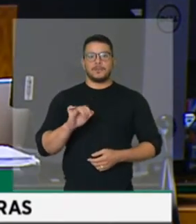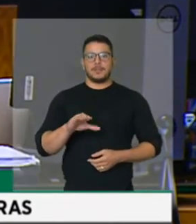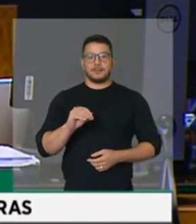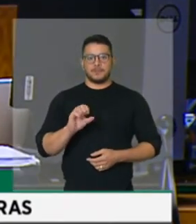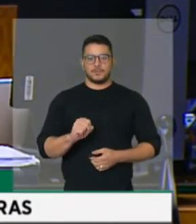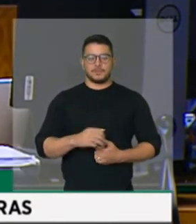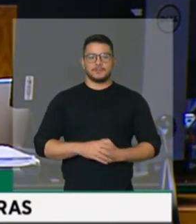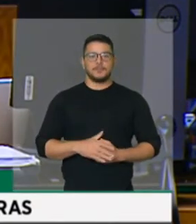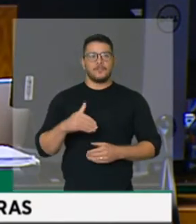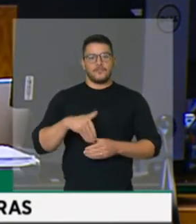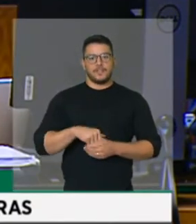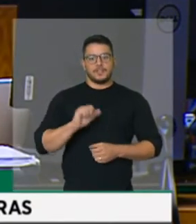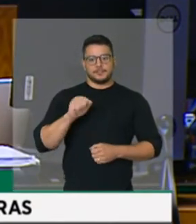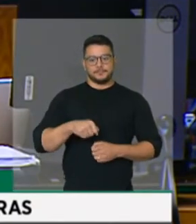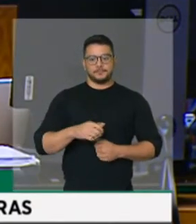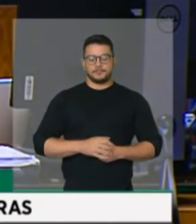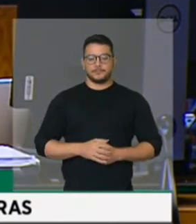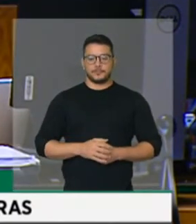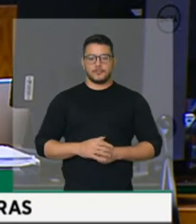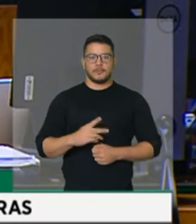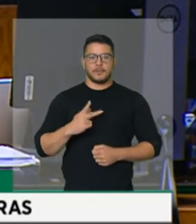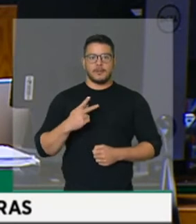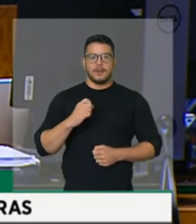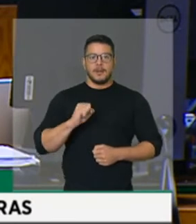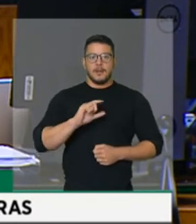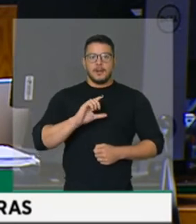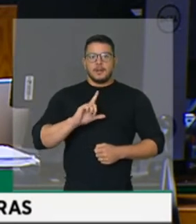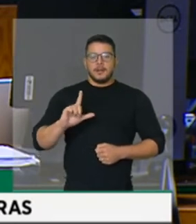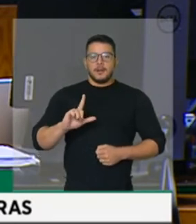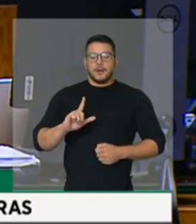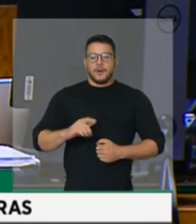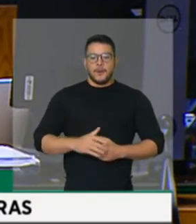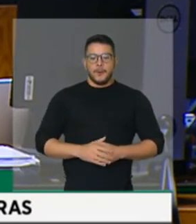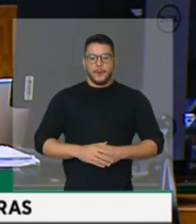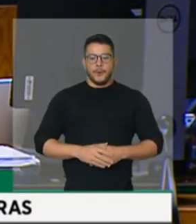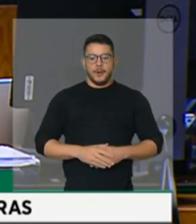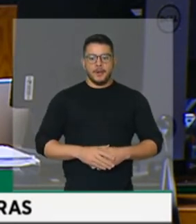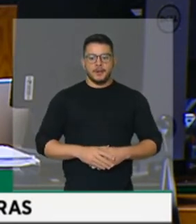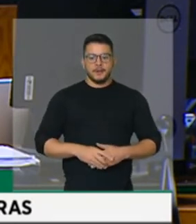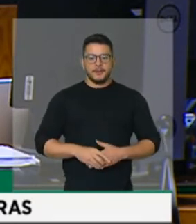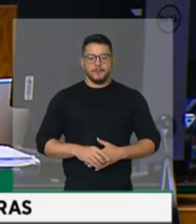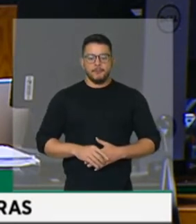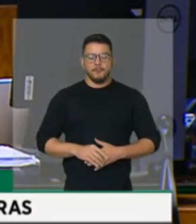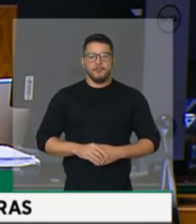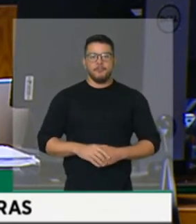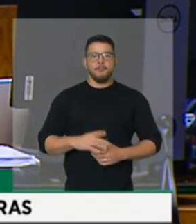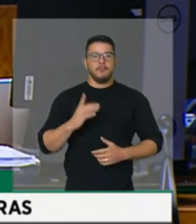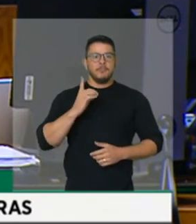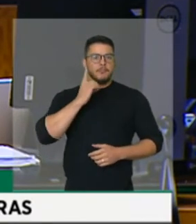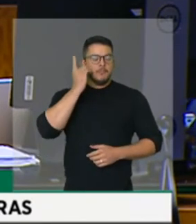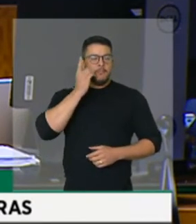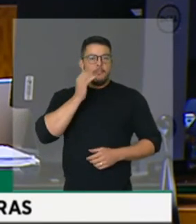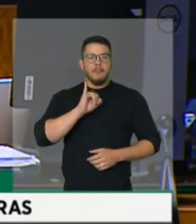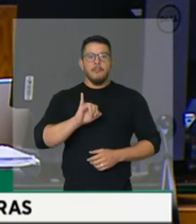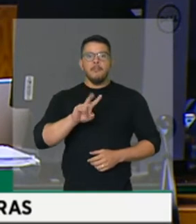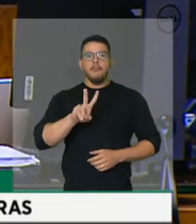O SOLIDARIEDADE? -- [DEPUTADO]: SIM, PRESIDENTE. -- [PRESIDENTE]: SOLIDARIEDADE SIM. BLOCO PROS. -- [DEPUTADO]: BLOCO